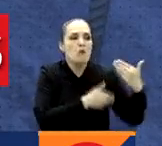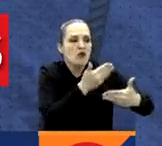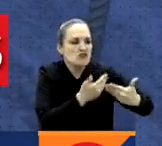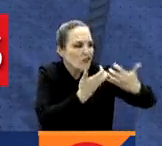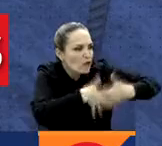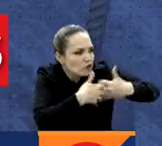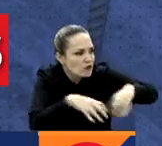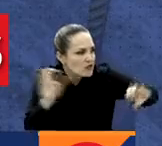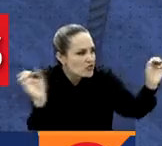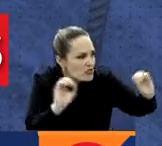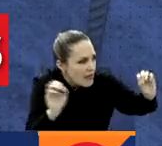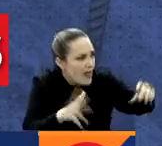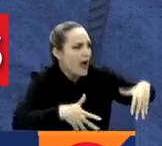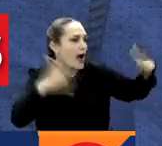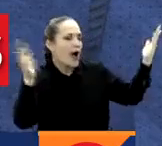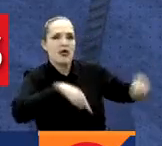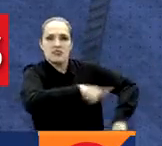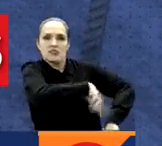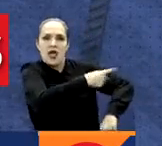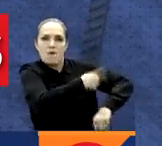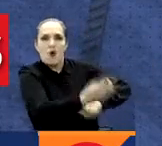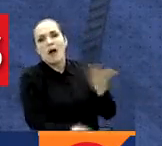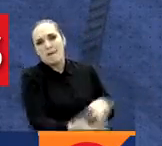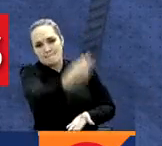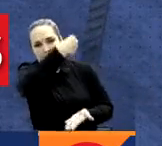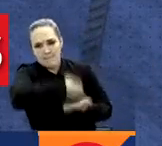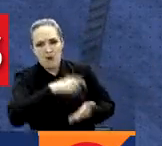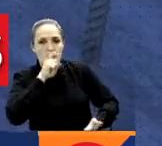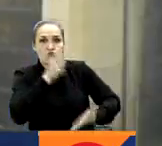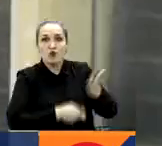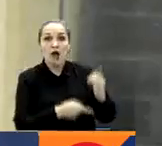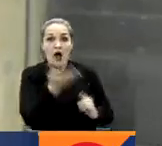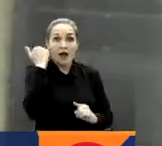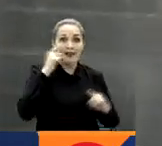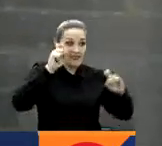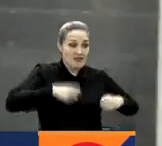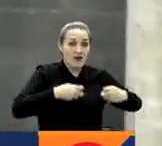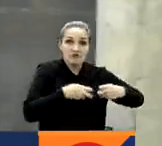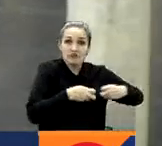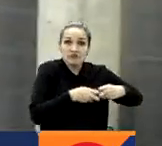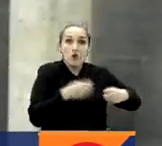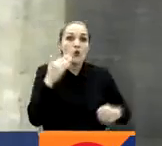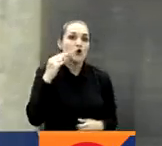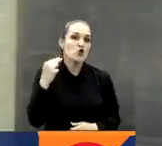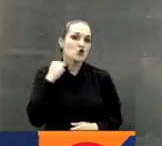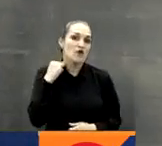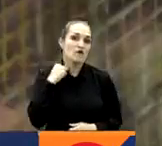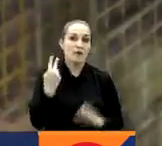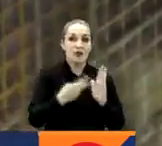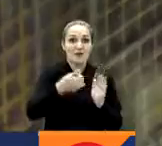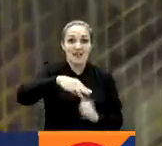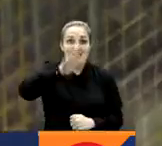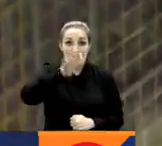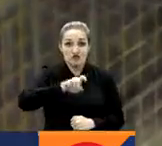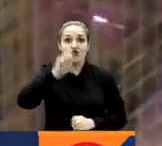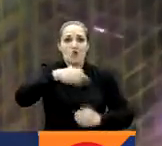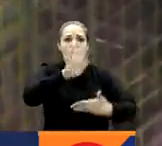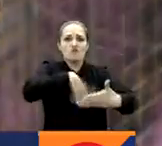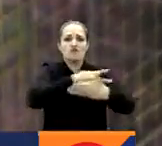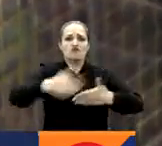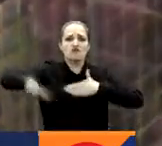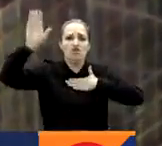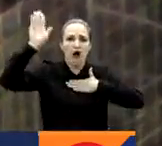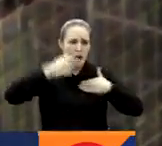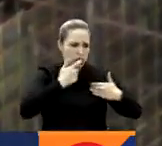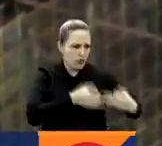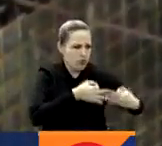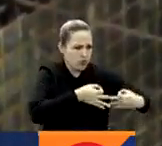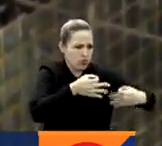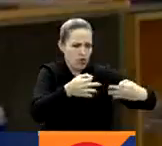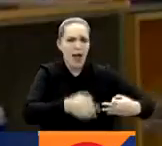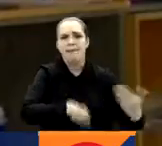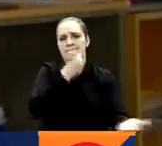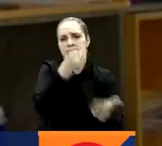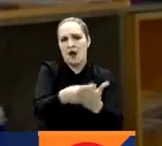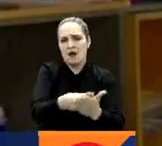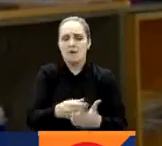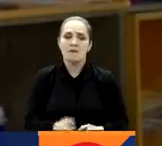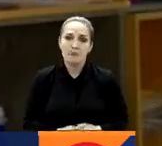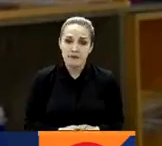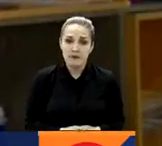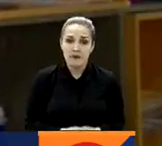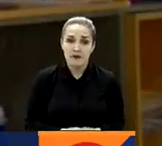PROYECTO QUE EQUIVALEN A 3.1 ON